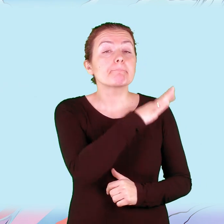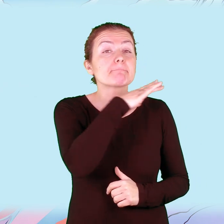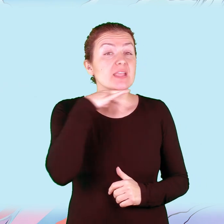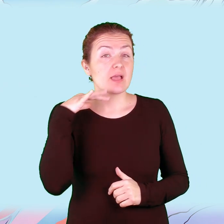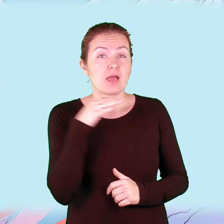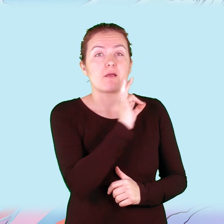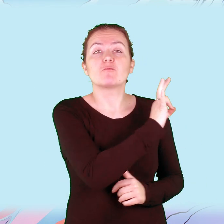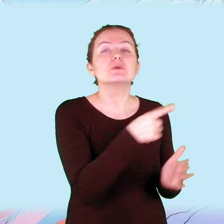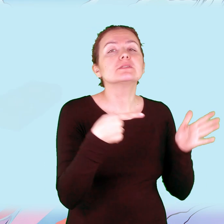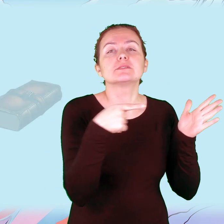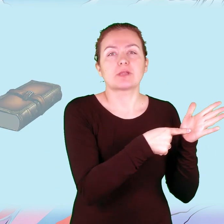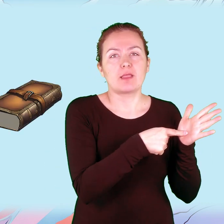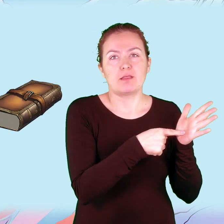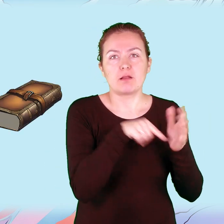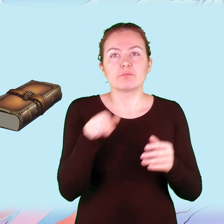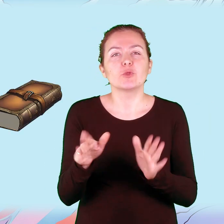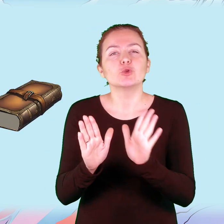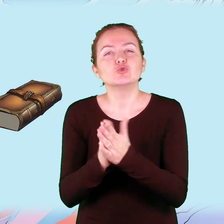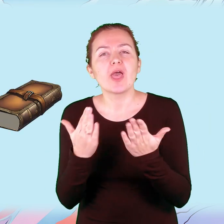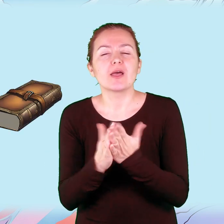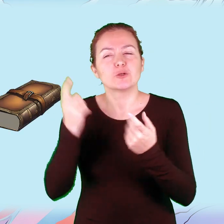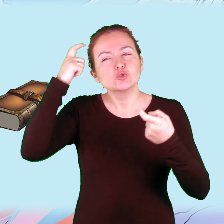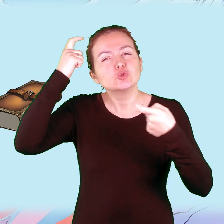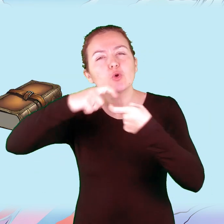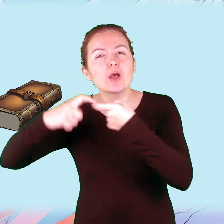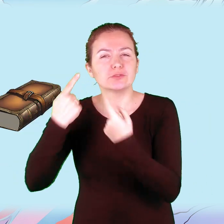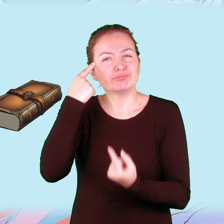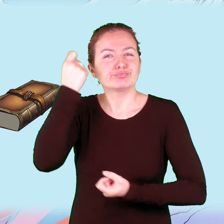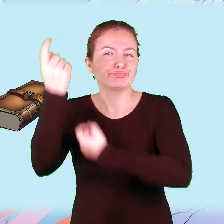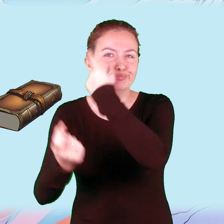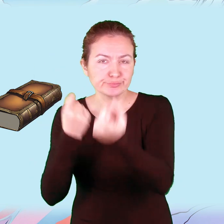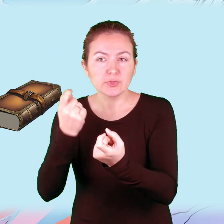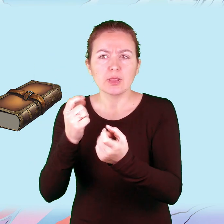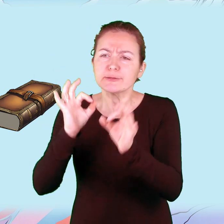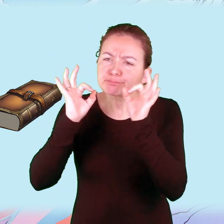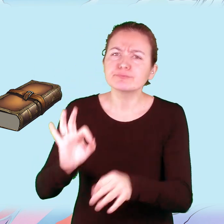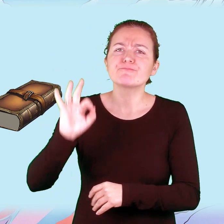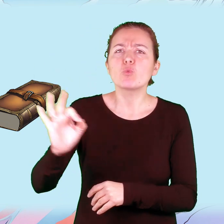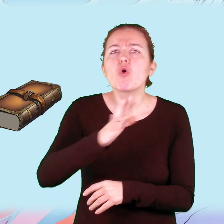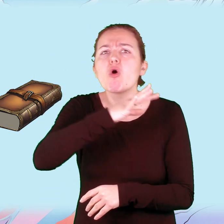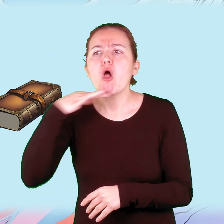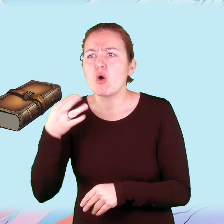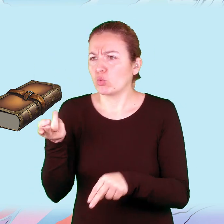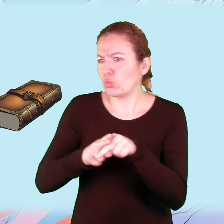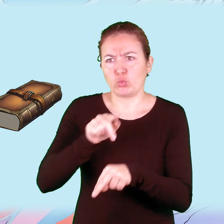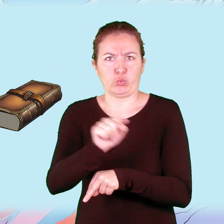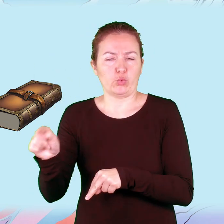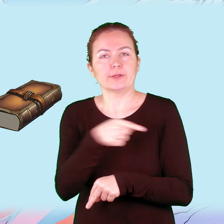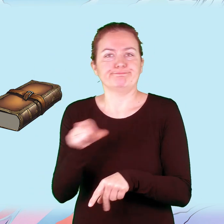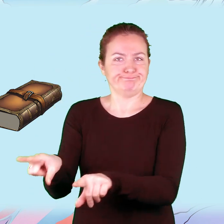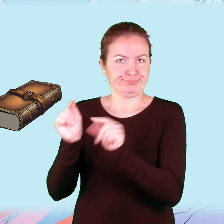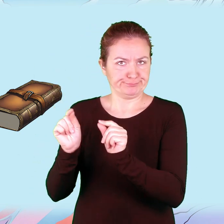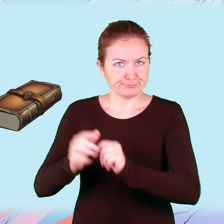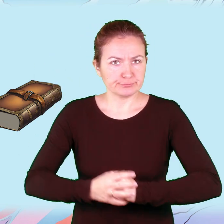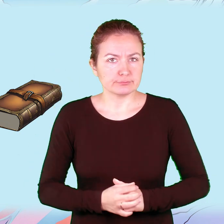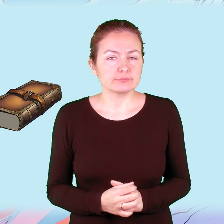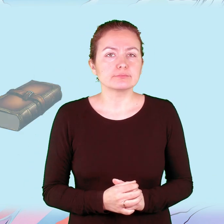• Mila Frazes – musi wybrać właściwy kolor Księgi Kreatywnych Skojarzeń.